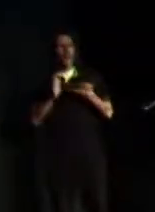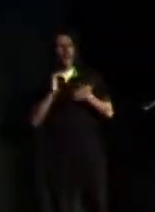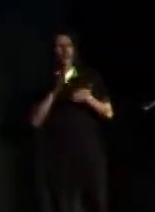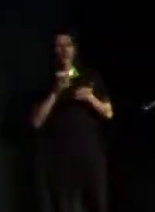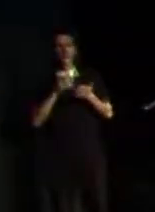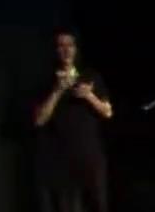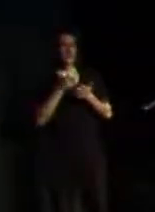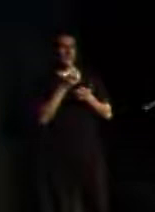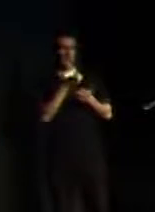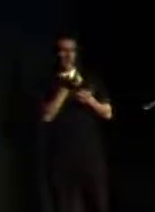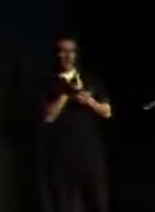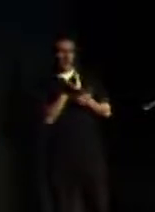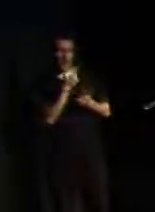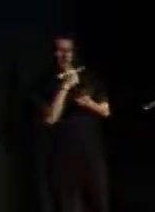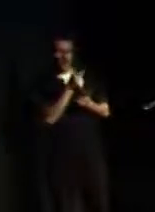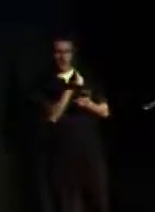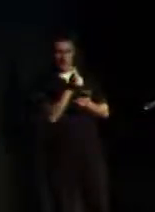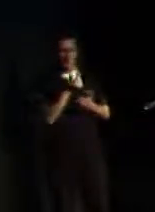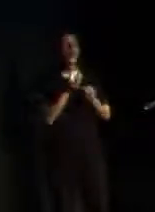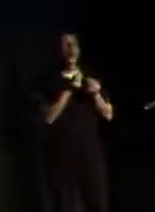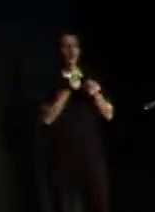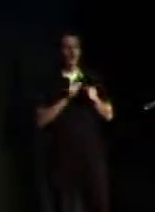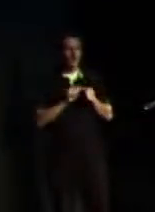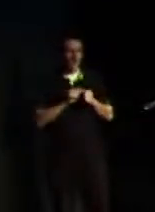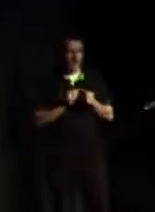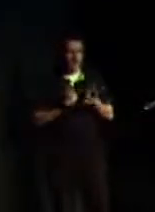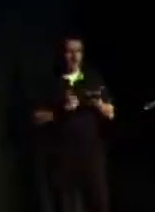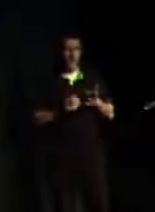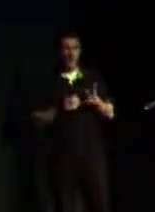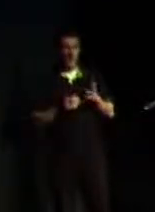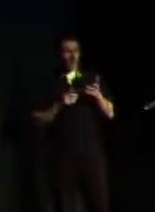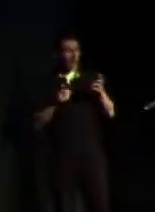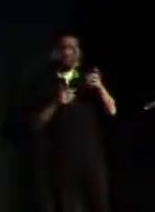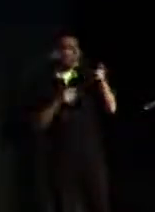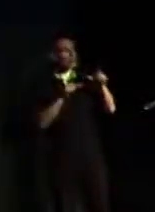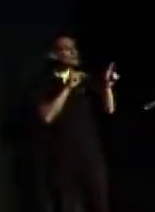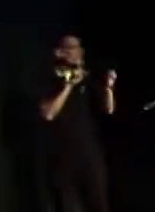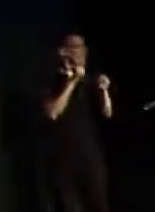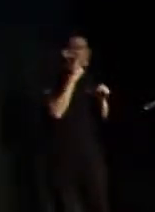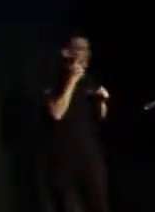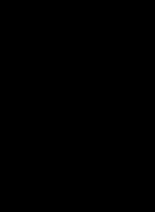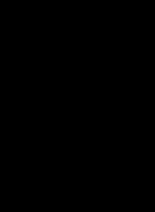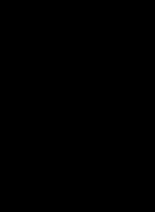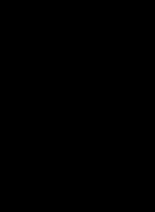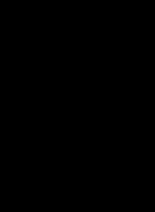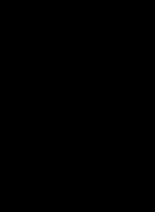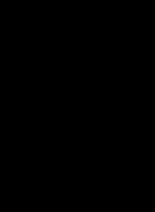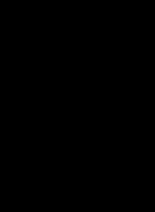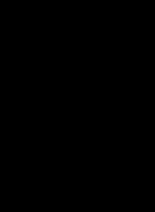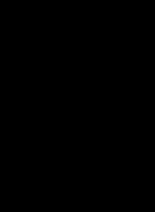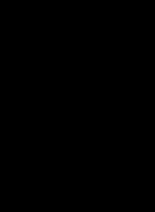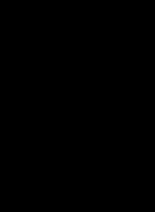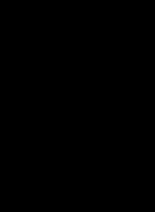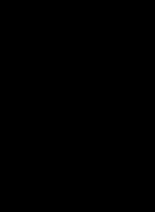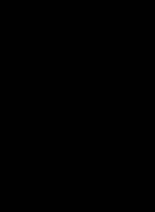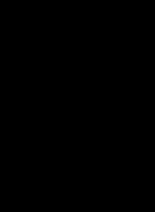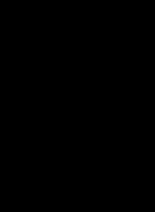ficam promovendo peneiradas. Essas peneiradas, além de frustrarem expectativas de direito legítimas,